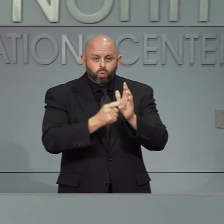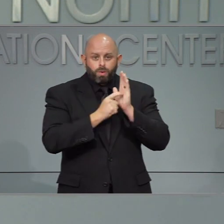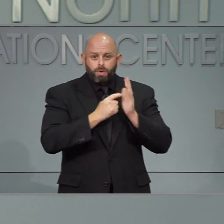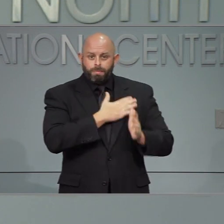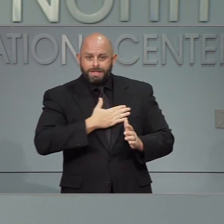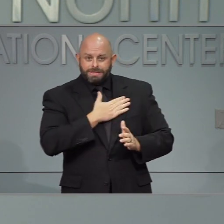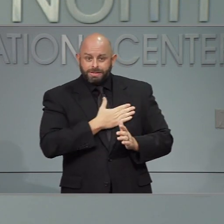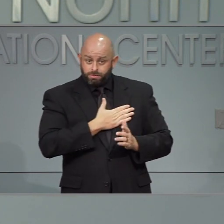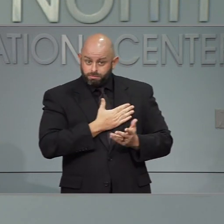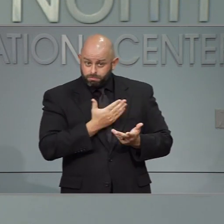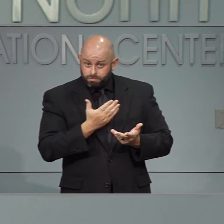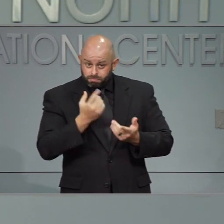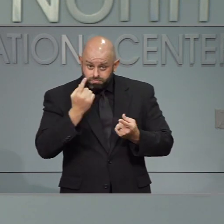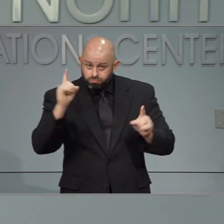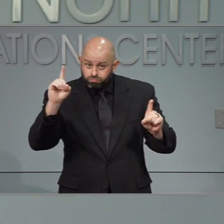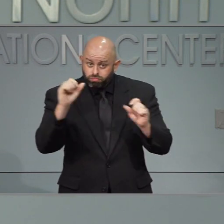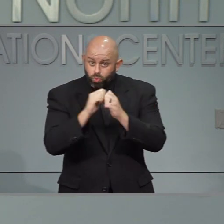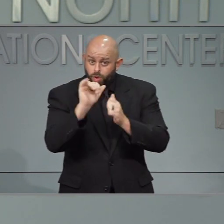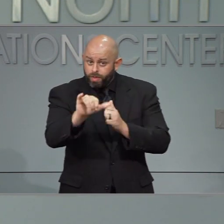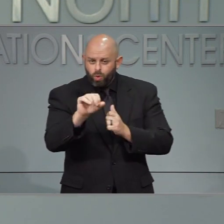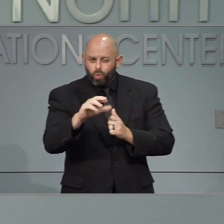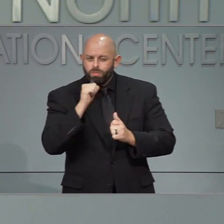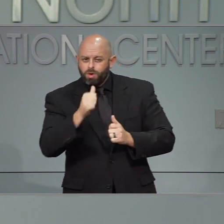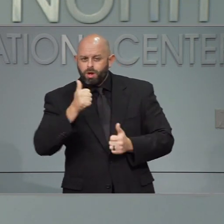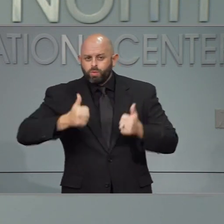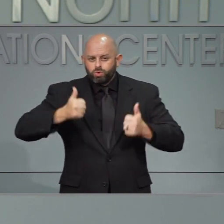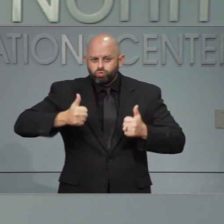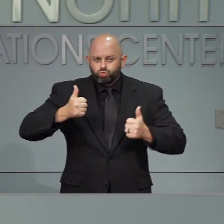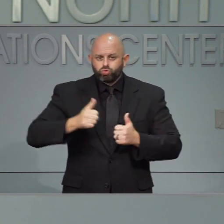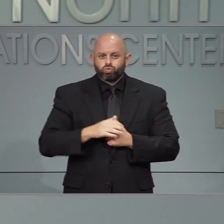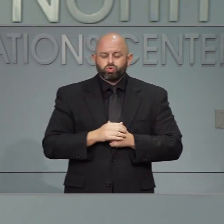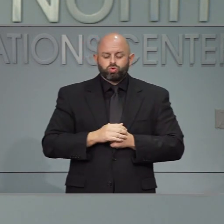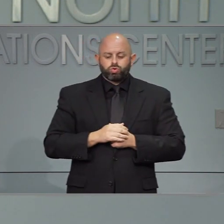mascarilla y también los requerimientos de reuniones